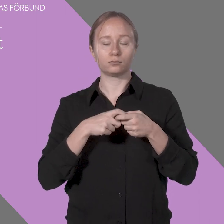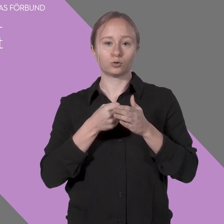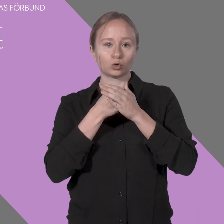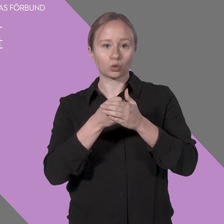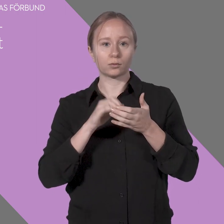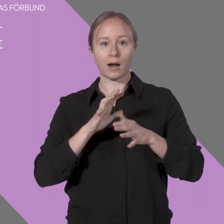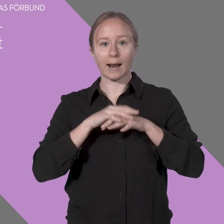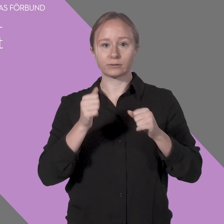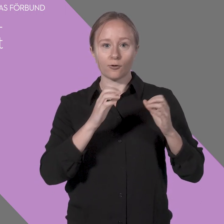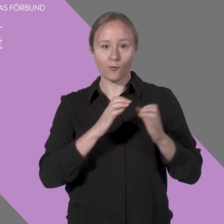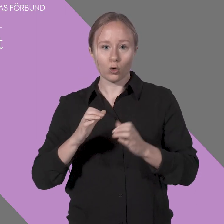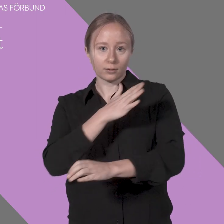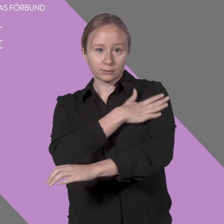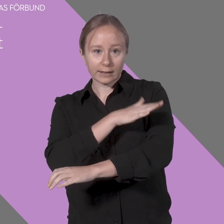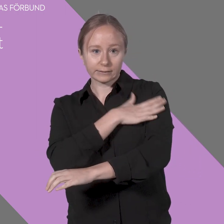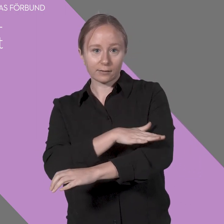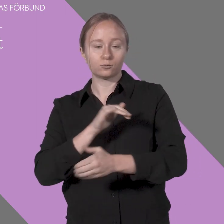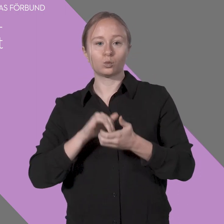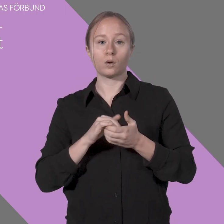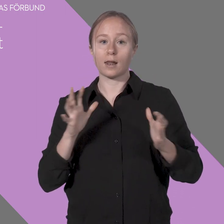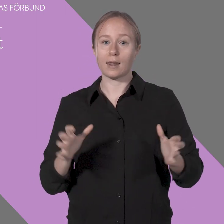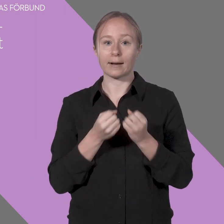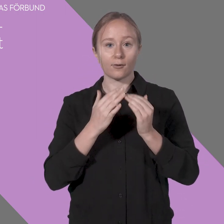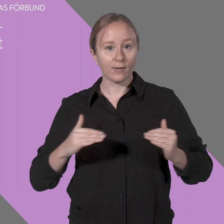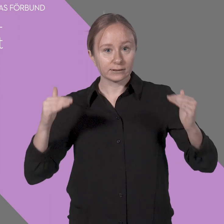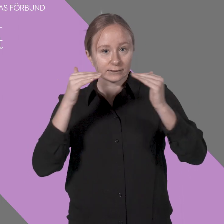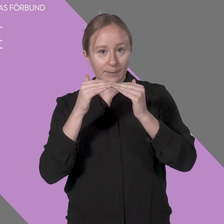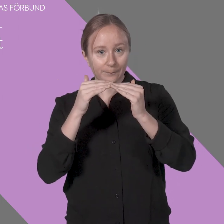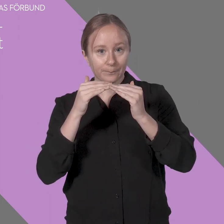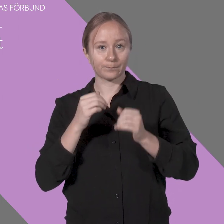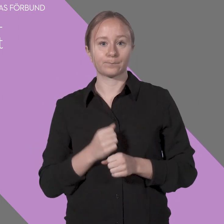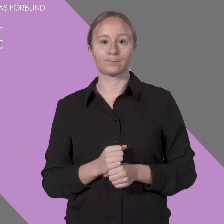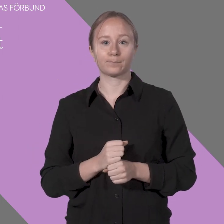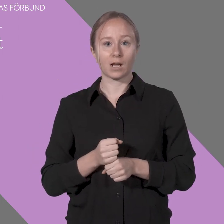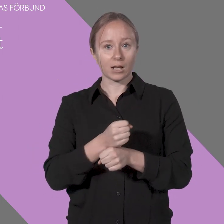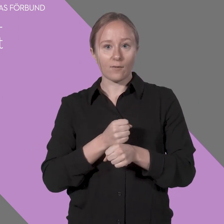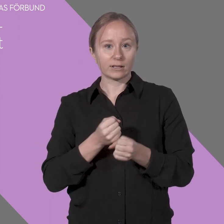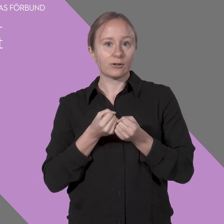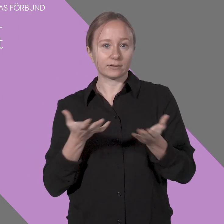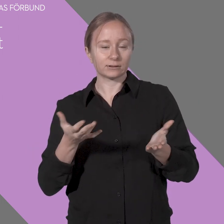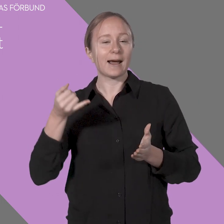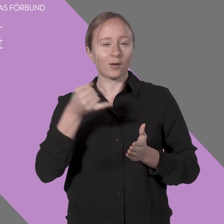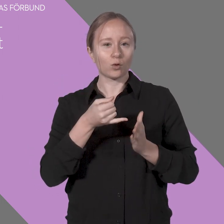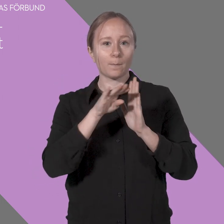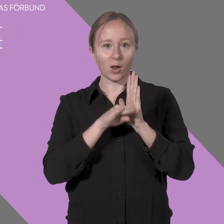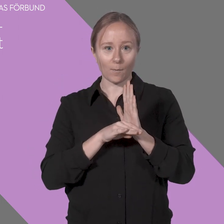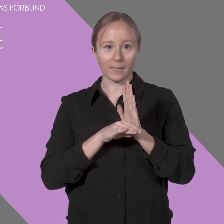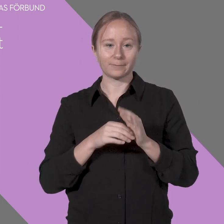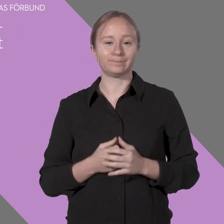av social- och hälsovårdstjänsterna och räddningsväsendet. Kaffeservering ingår i programmet.